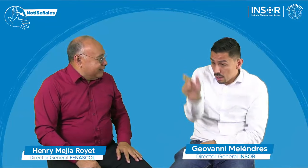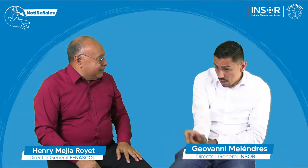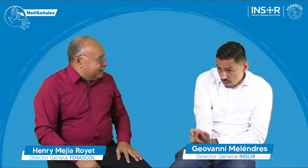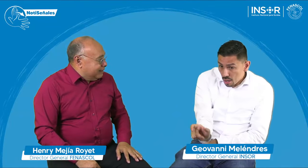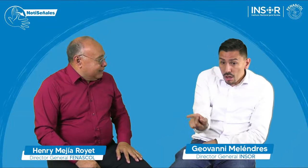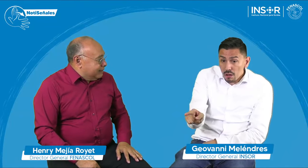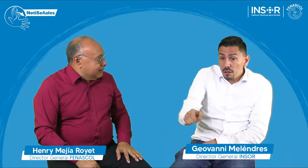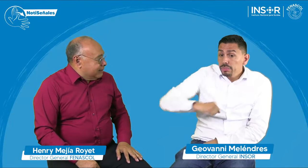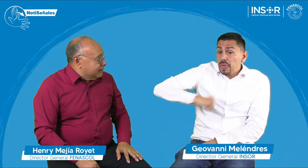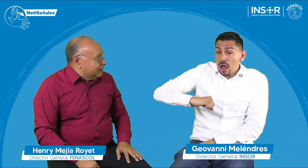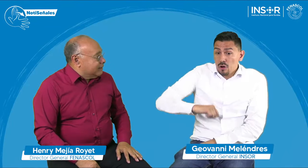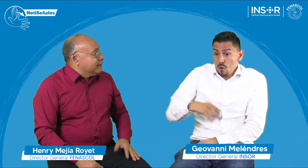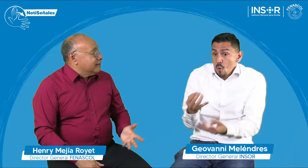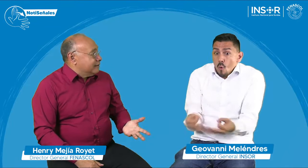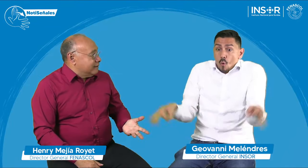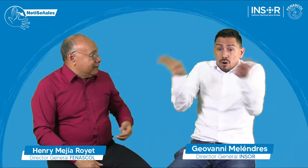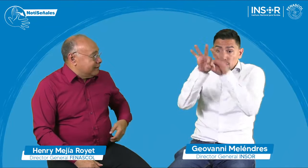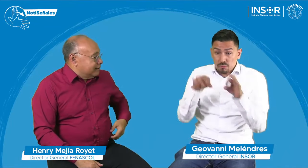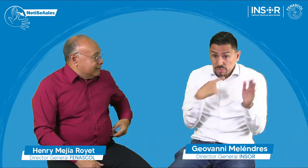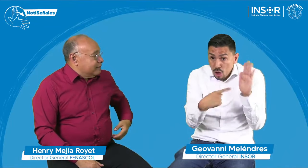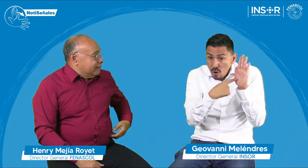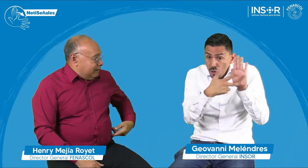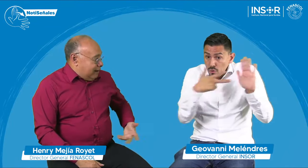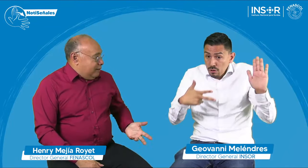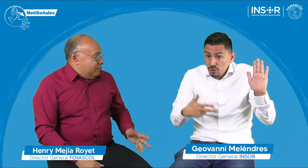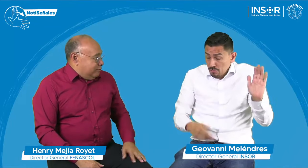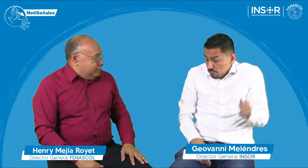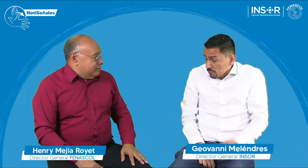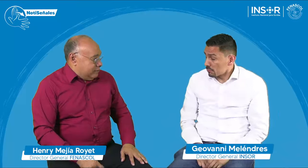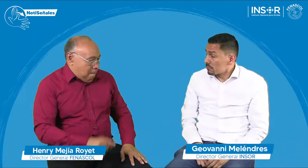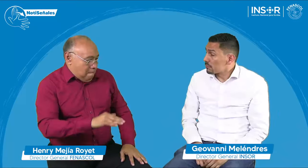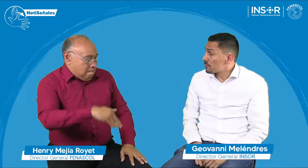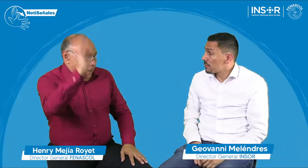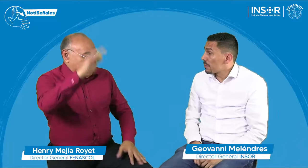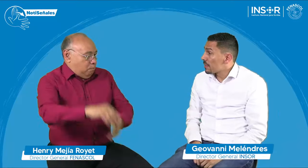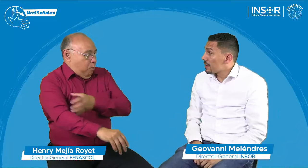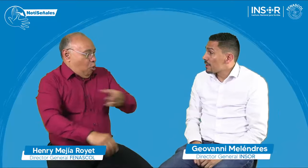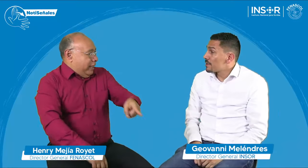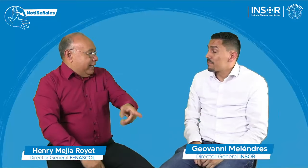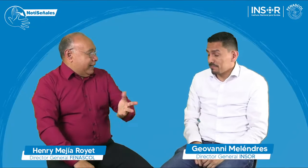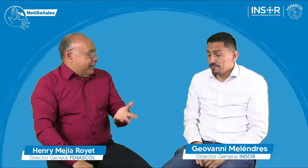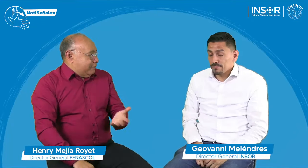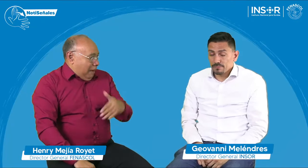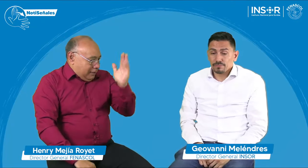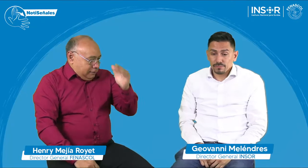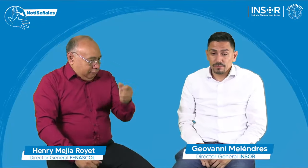darle la constitución lo dice